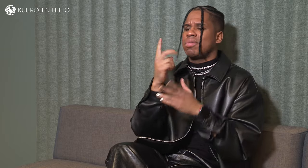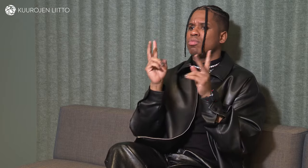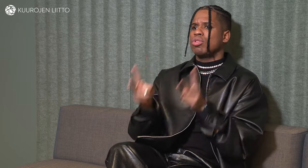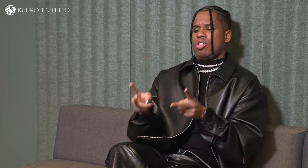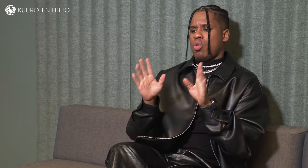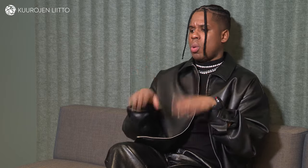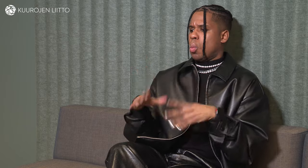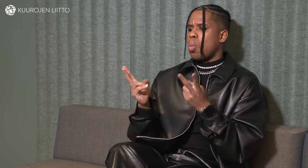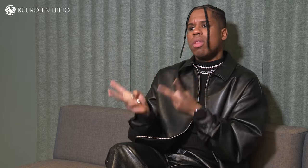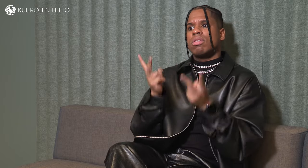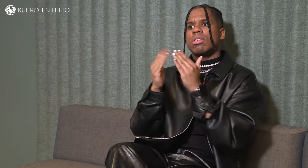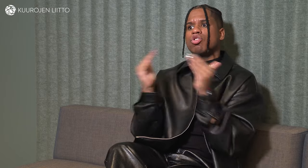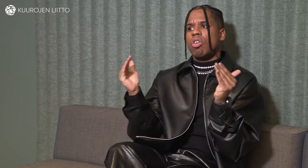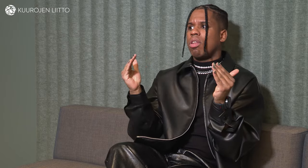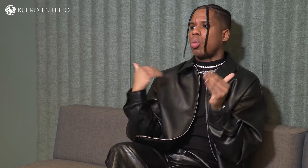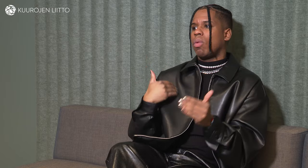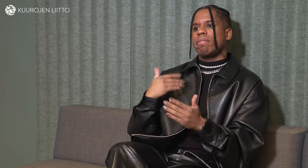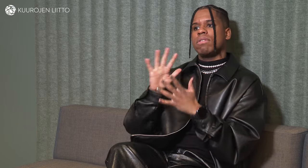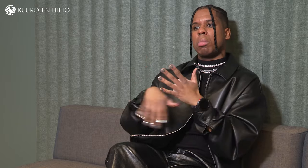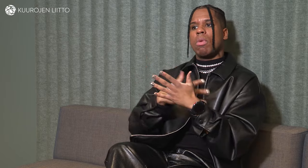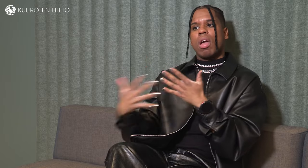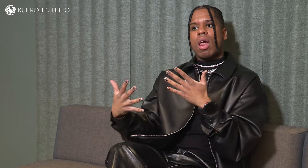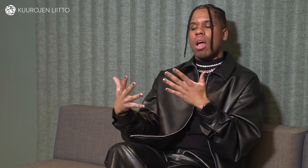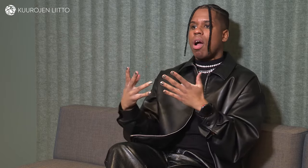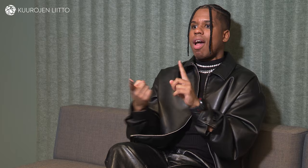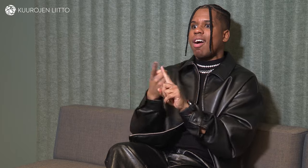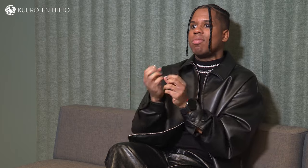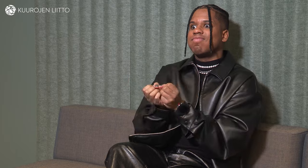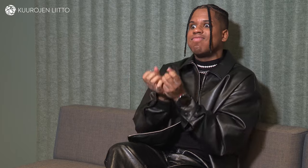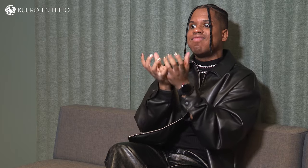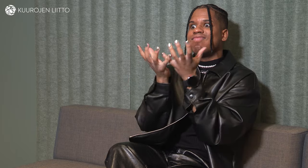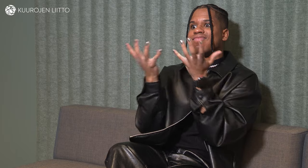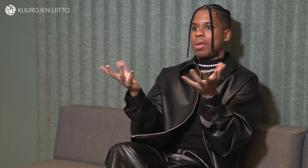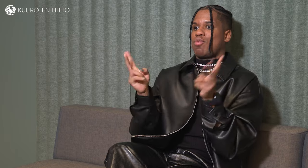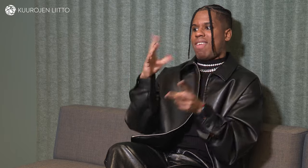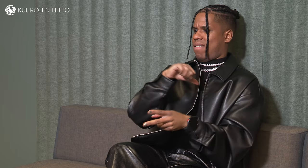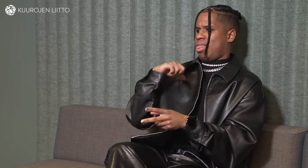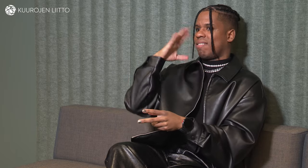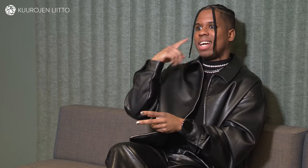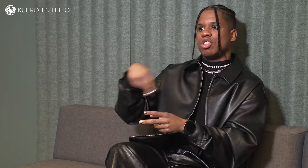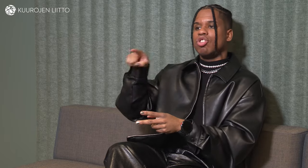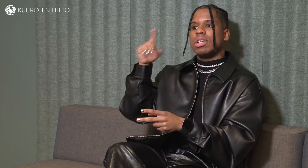Yleisellä tasolla tuntuu myös siltä, että viittomakieli alkoi saada - entistä enemmän näkyvyyttä myös valtaväestön piirissä.